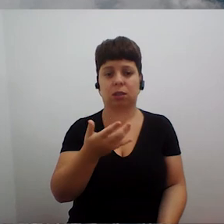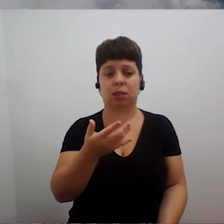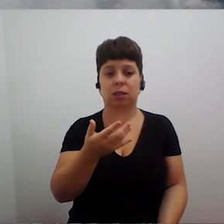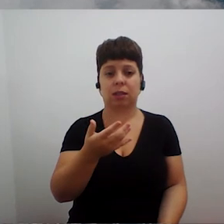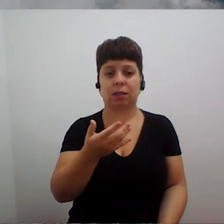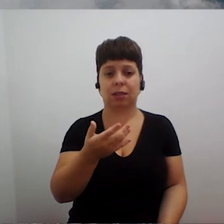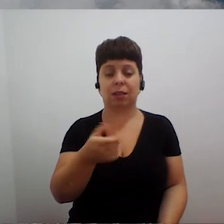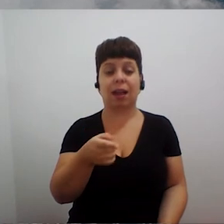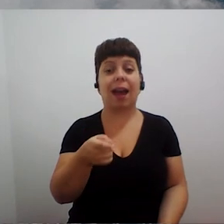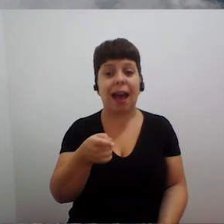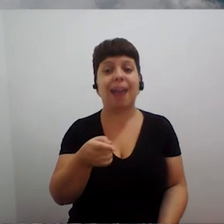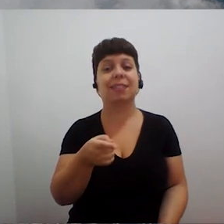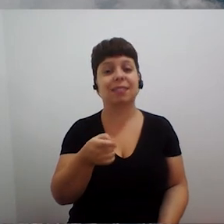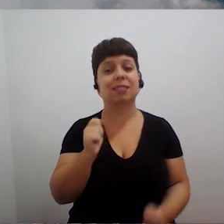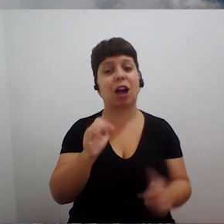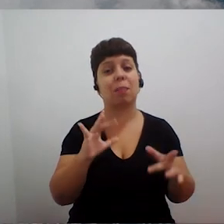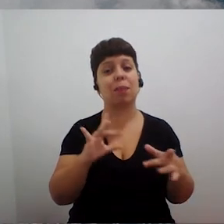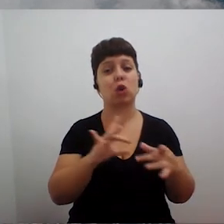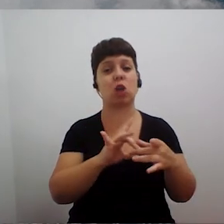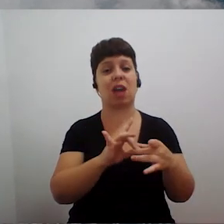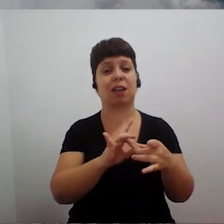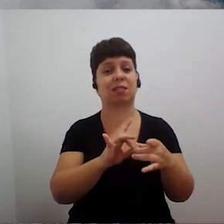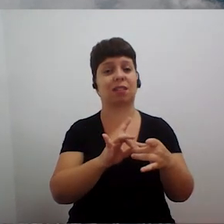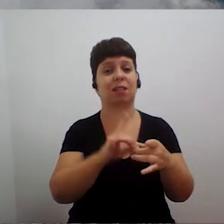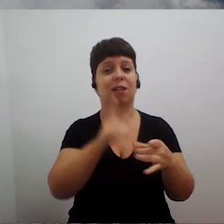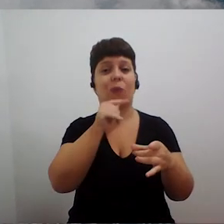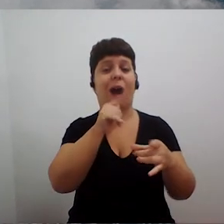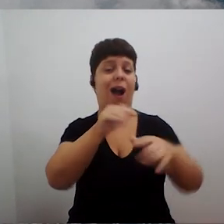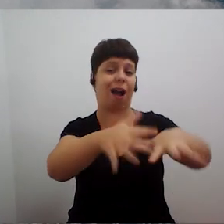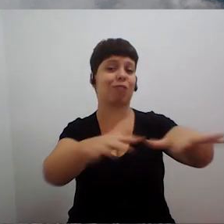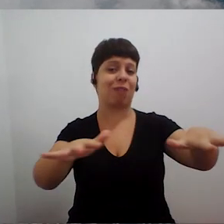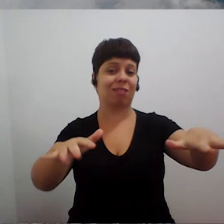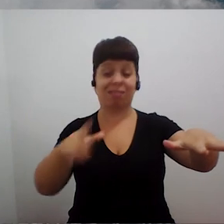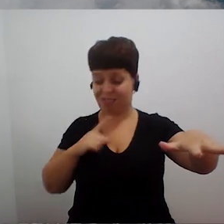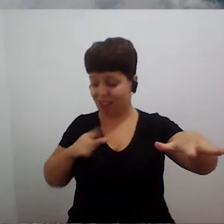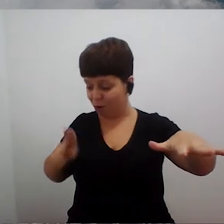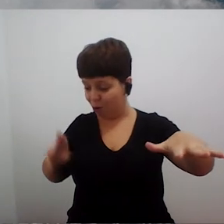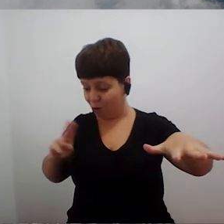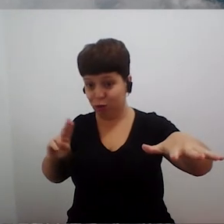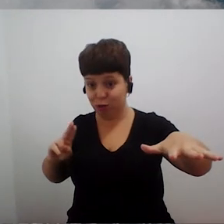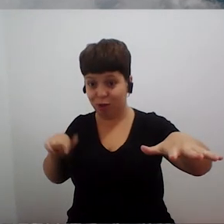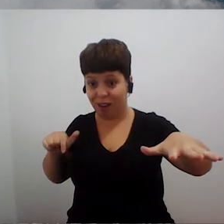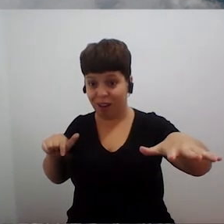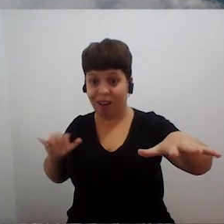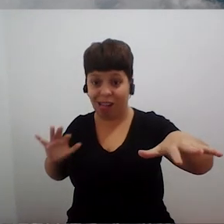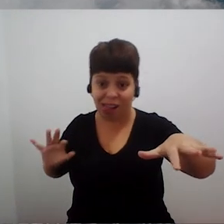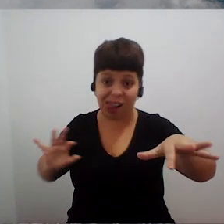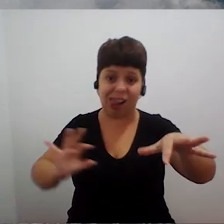tradição de fé me conecta de alguma forma com as águas do oceano, eu como que trago de alguma